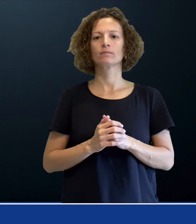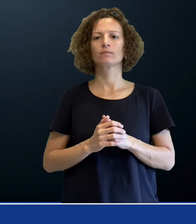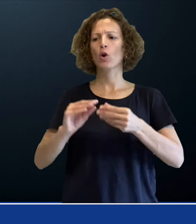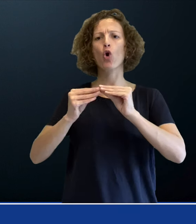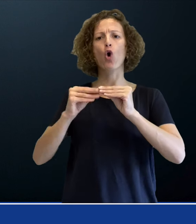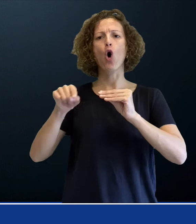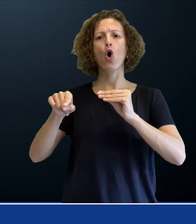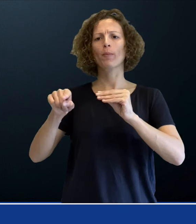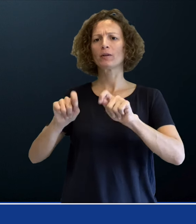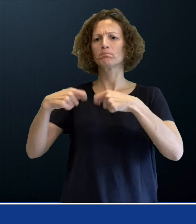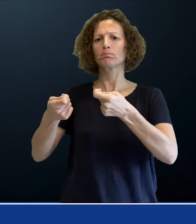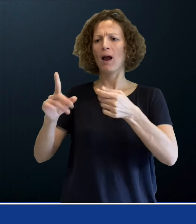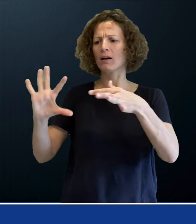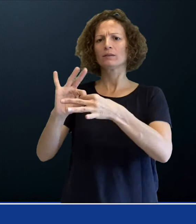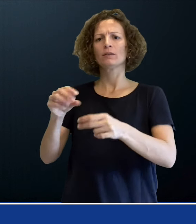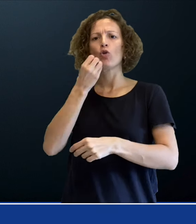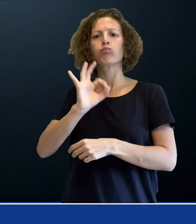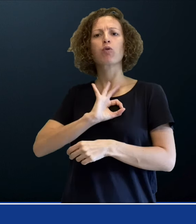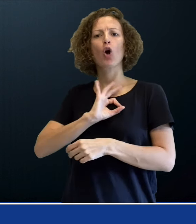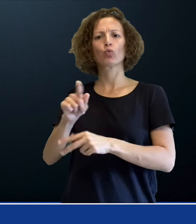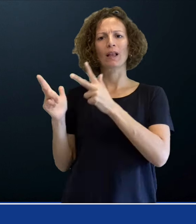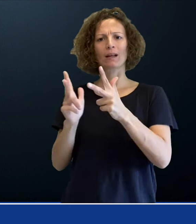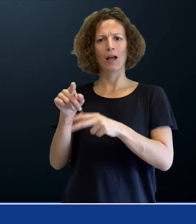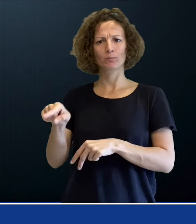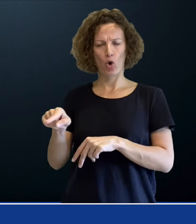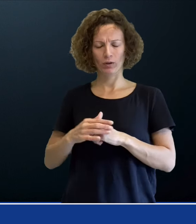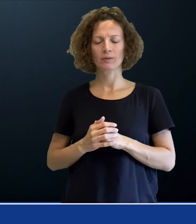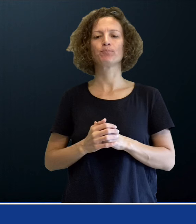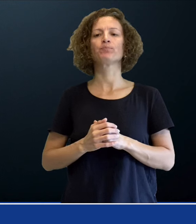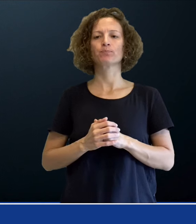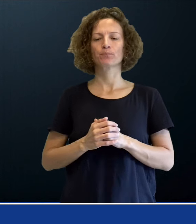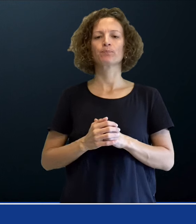Come spendere il Bonus Trasporti?